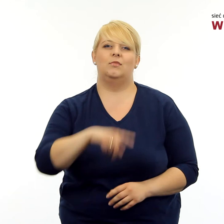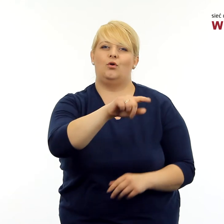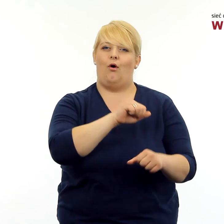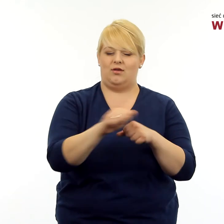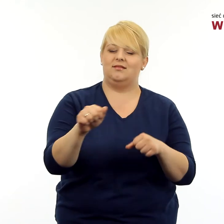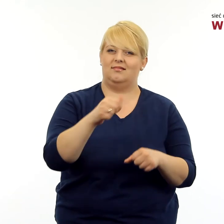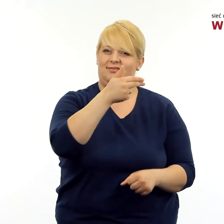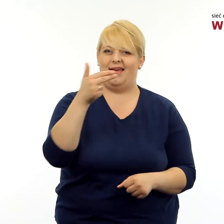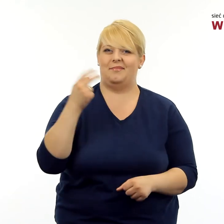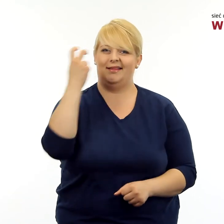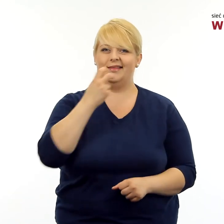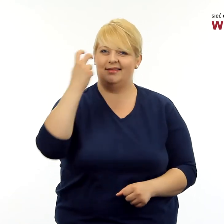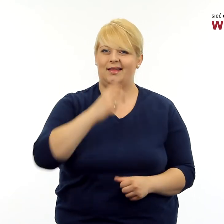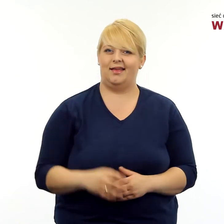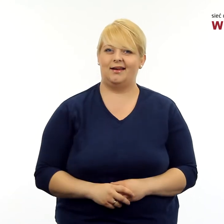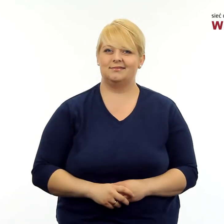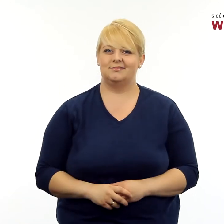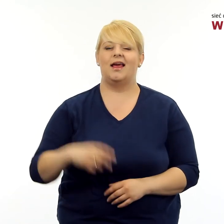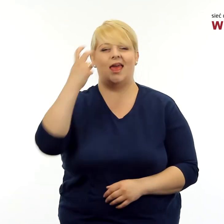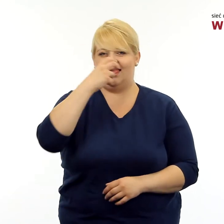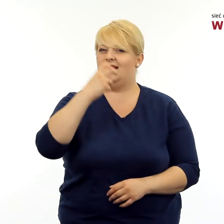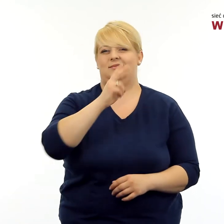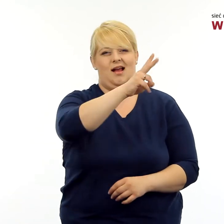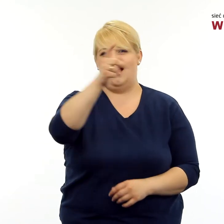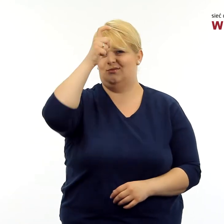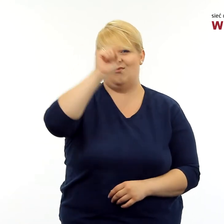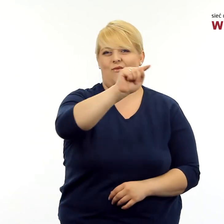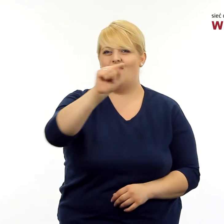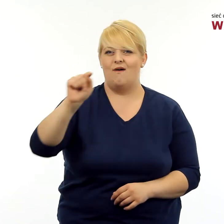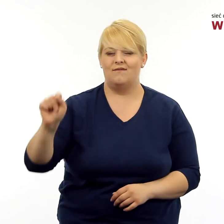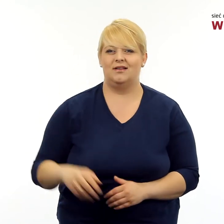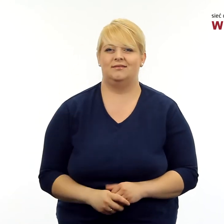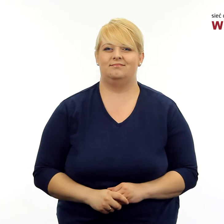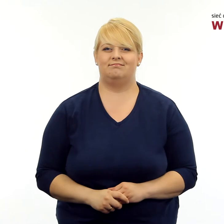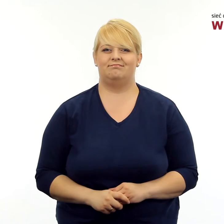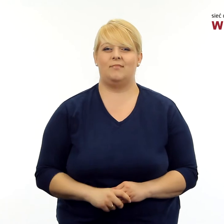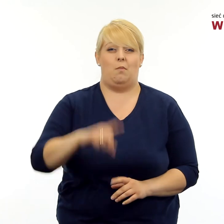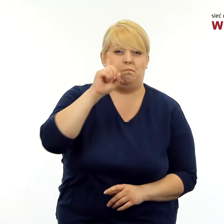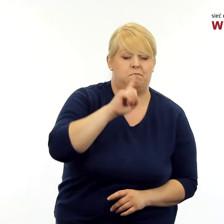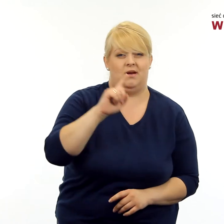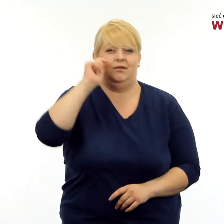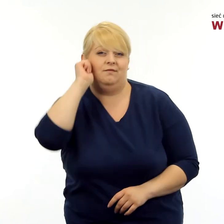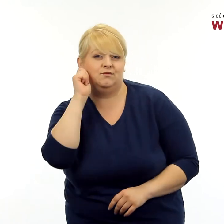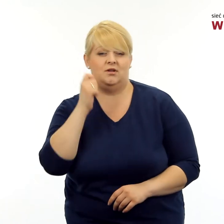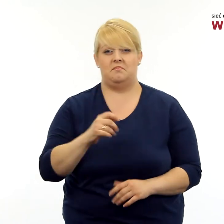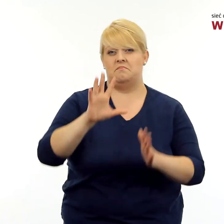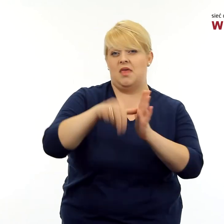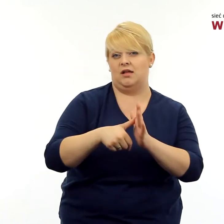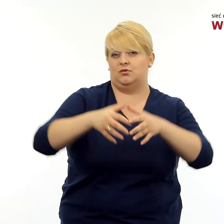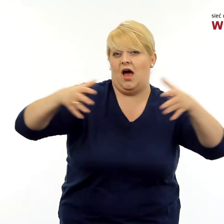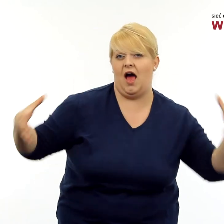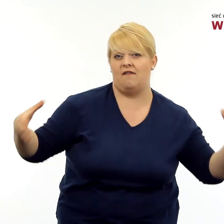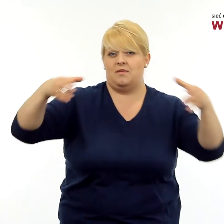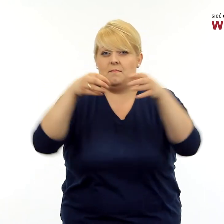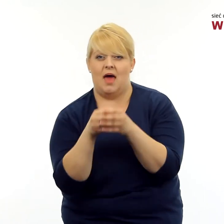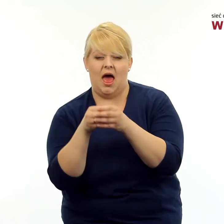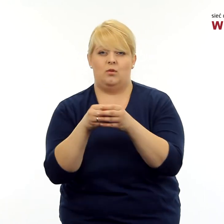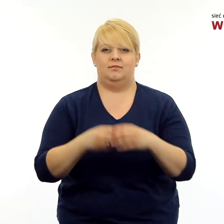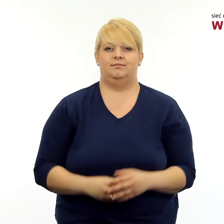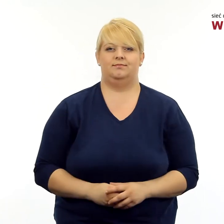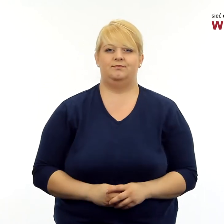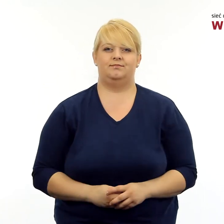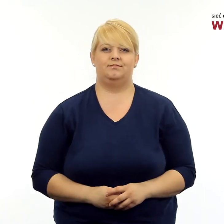interesującym wszystkie mieszkanki i mieszkańców dużych miast i małych gmin.